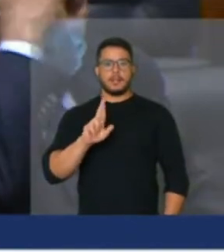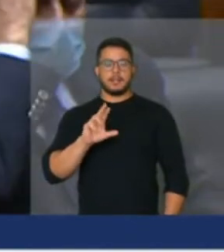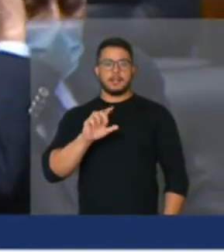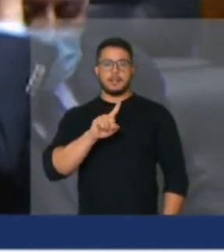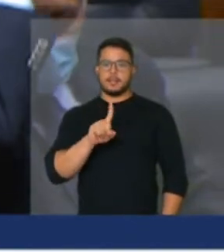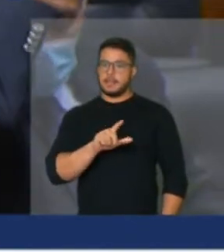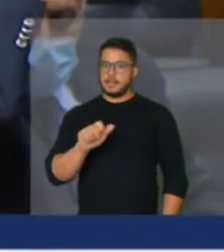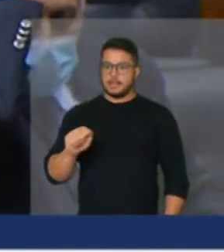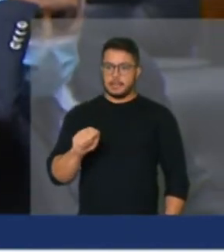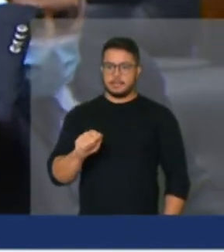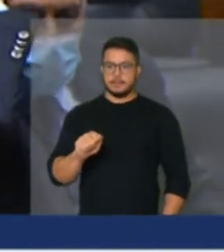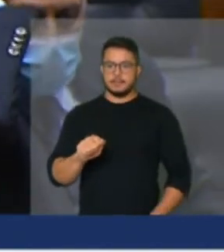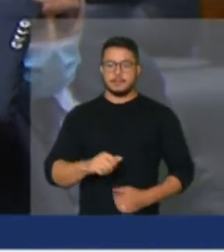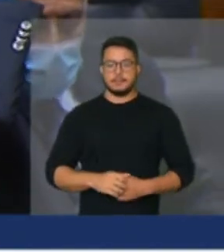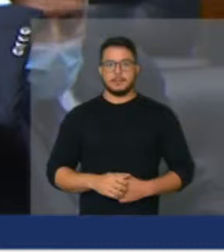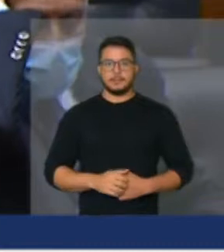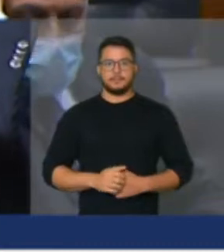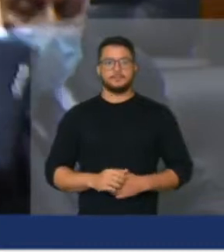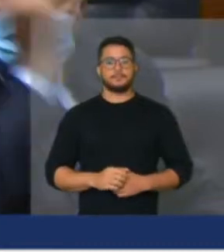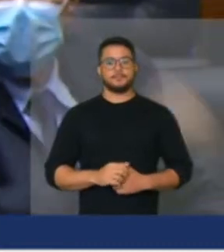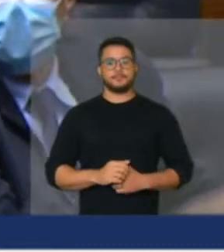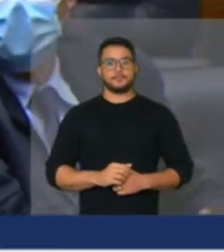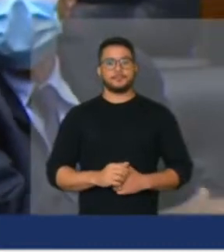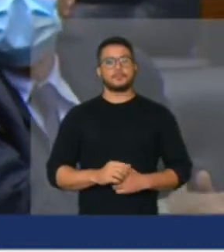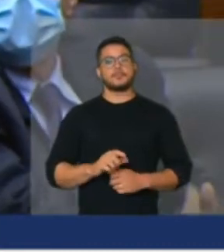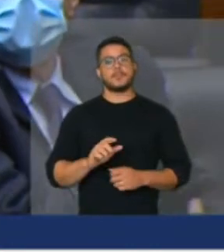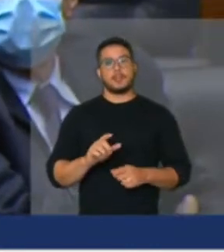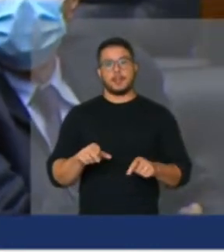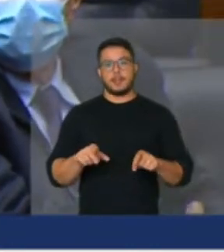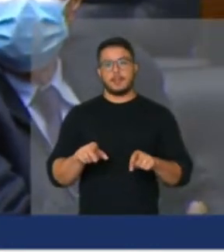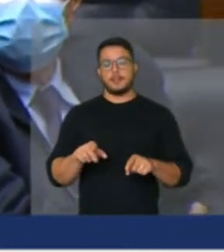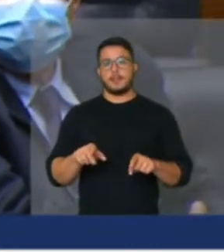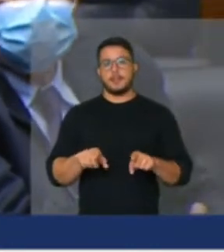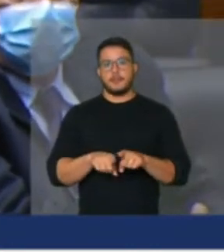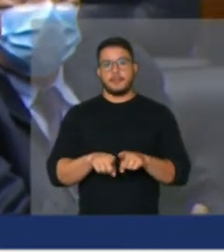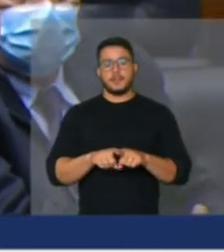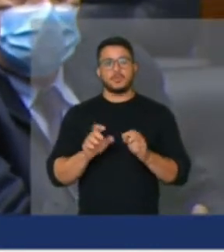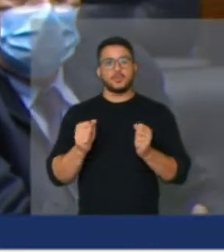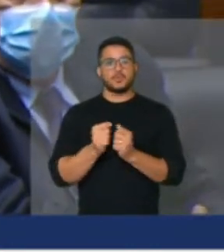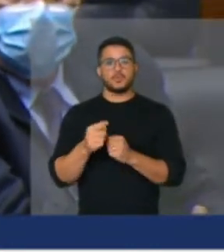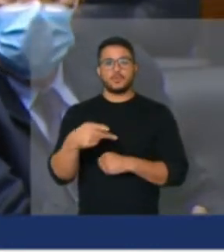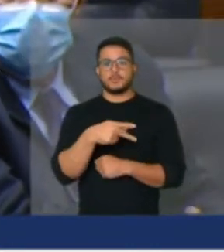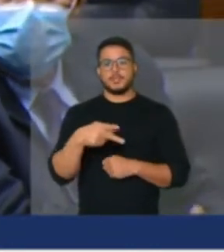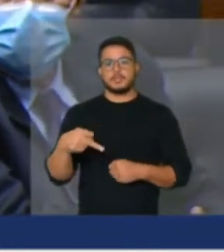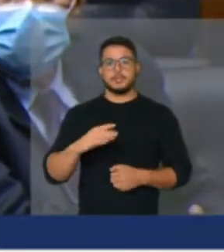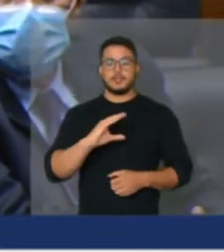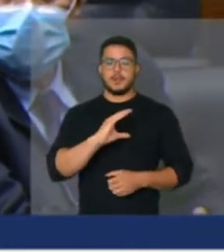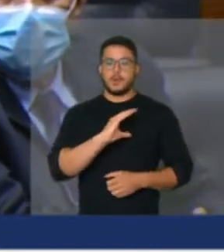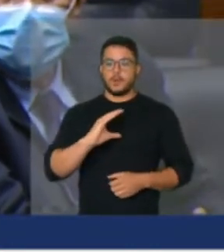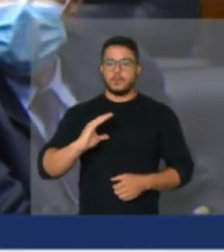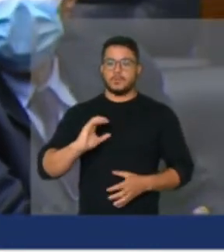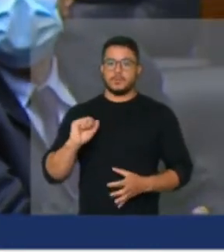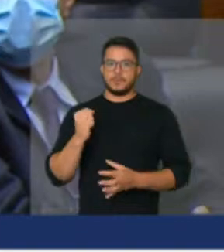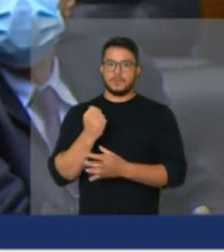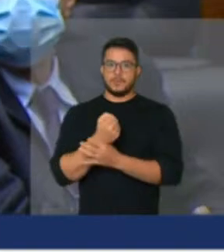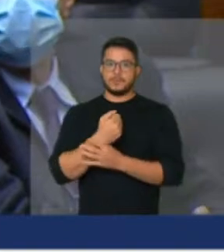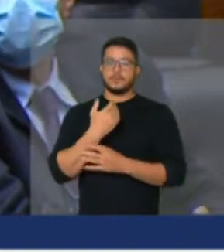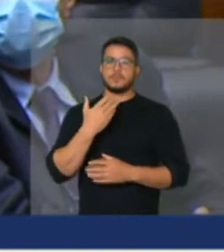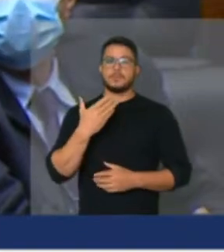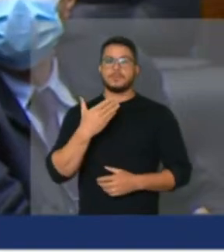MANIFESTO DO RODOLFO LATERÇA, QUE DÁ UM CLARO NÃO É PEC 32. O MANIFESTO DIZ QUE A PEC 32 PERDEU SENTIDO E CREDIBILIDADE ATÉ PERANTE